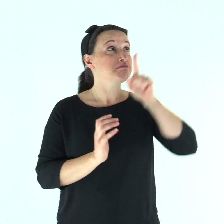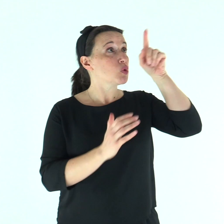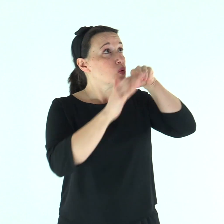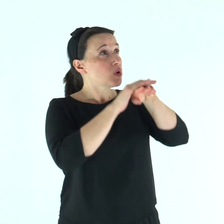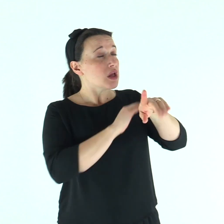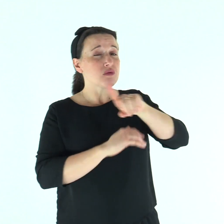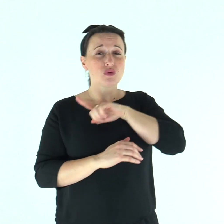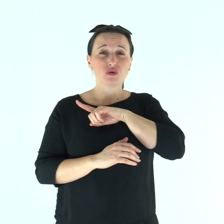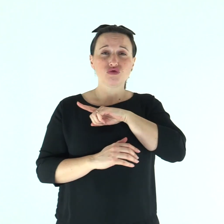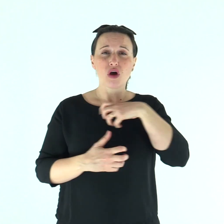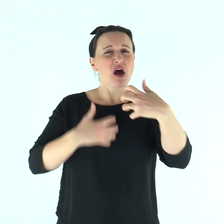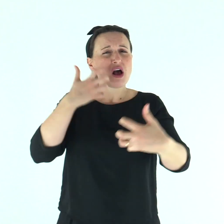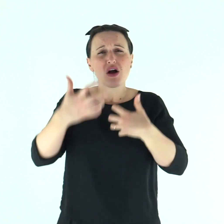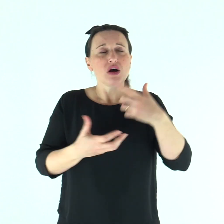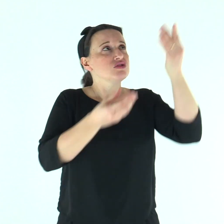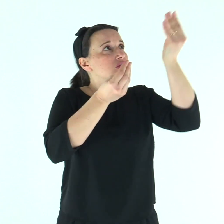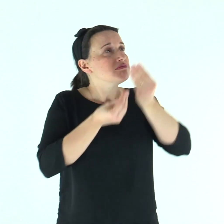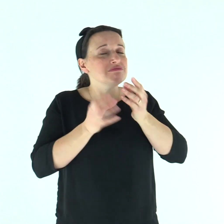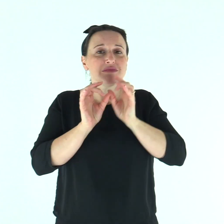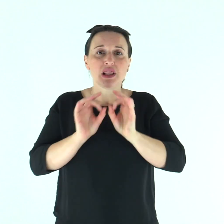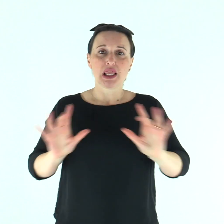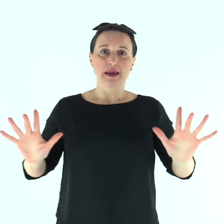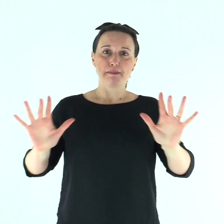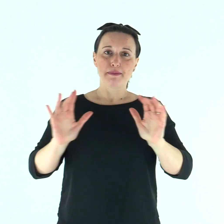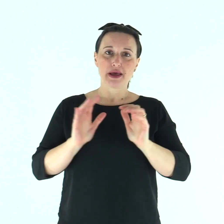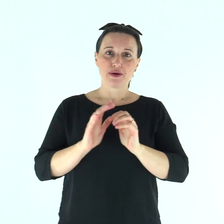Tu sei il mio rifugio, mi liberi dall'angoscia.